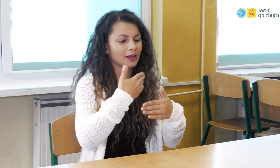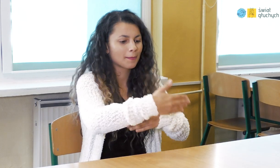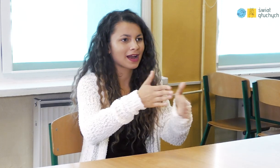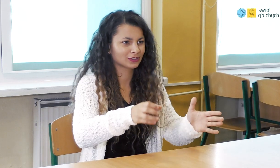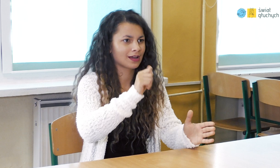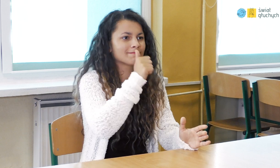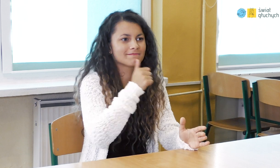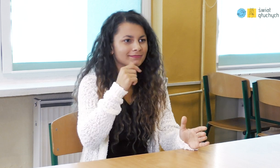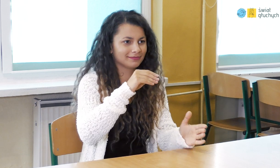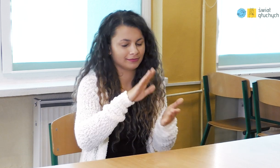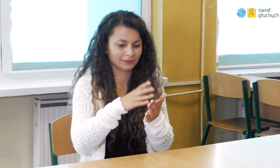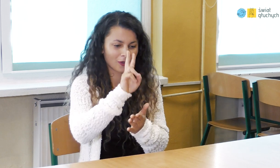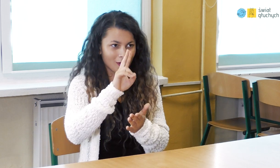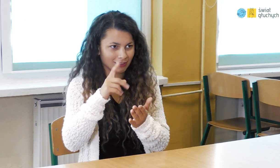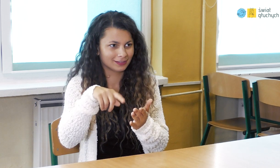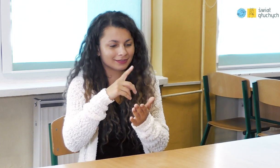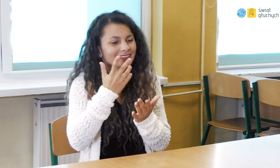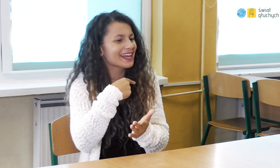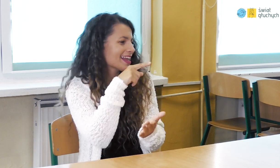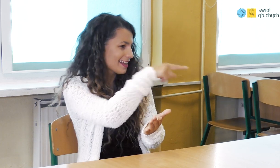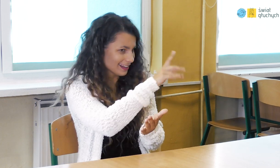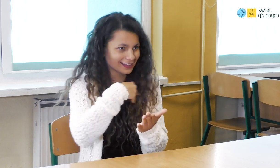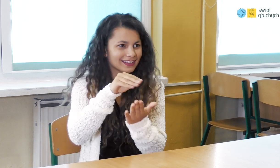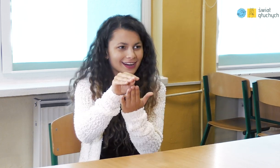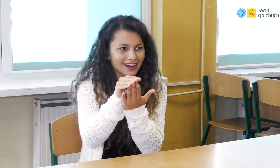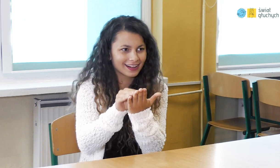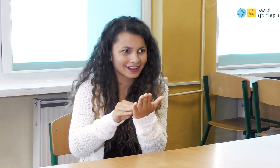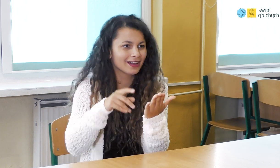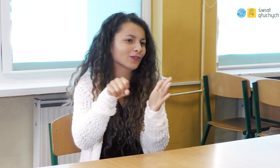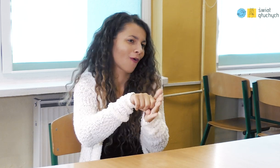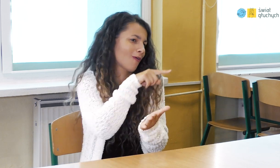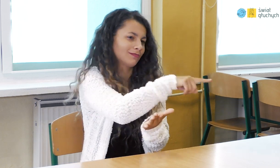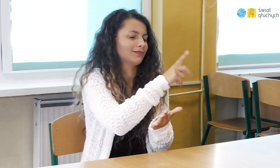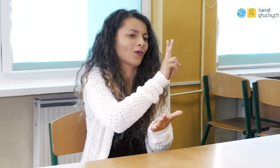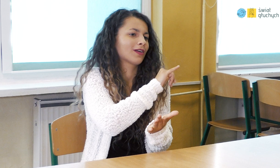W podstawówce mieliśmy taką skrzynkę, do której wrzucaliśmy Walentynki,